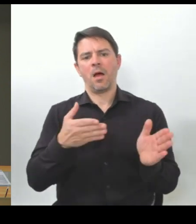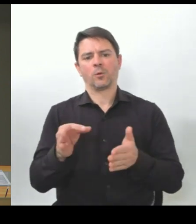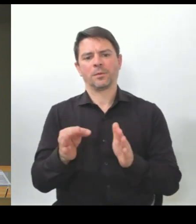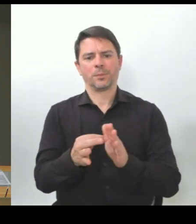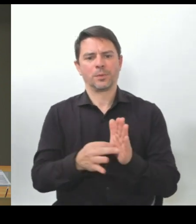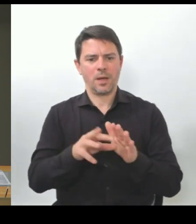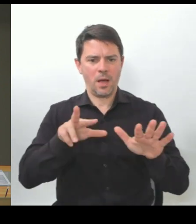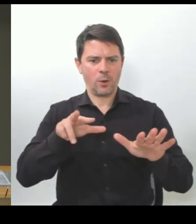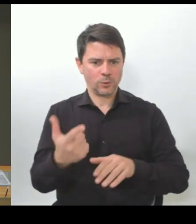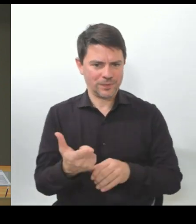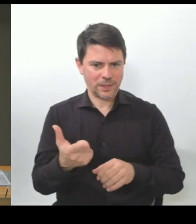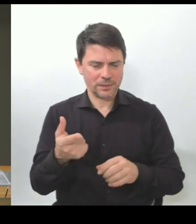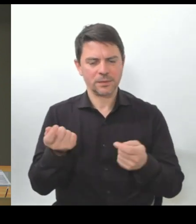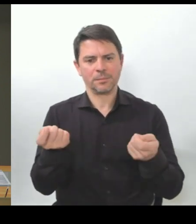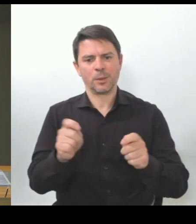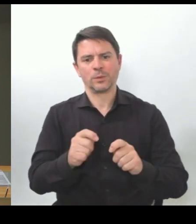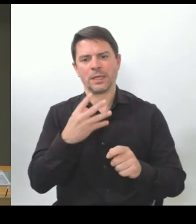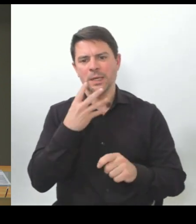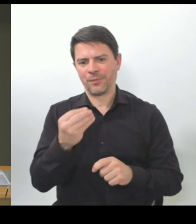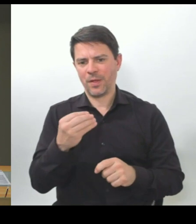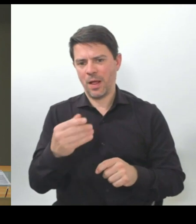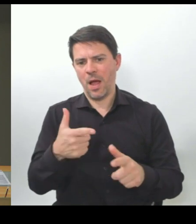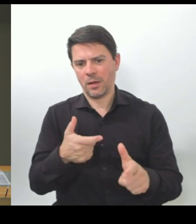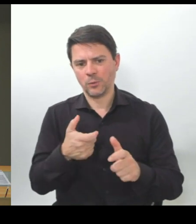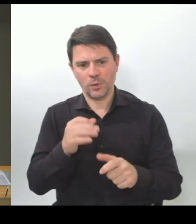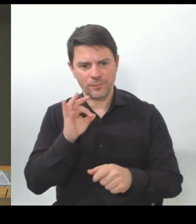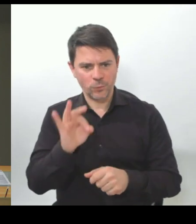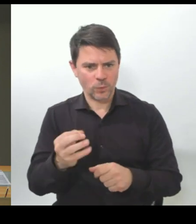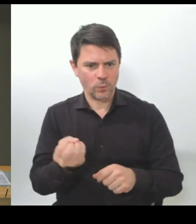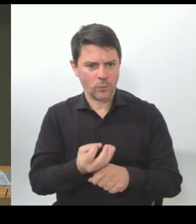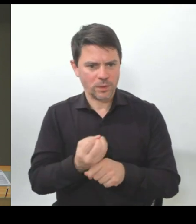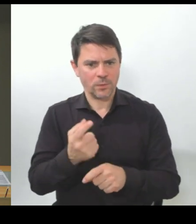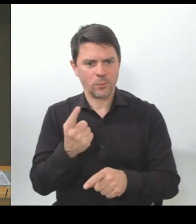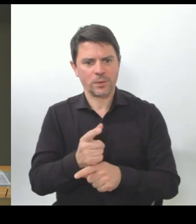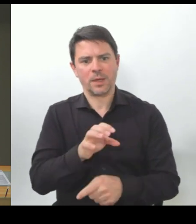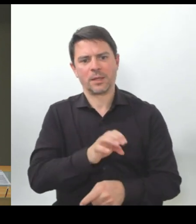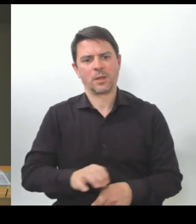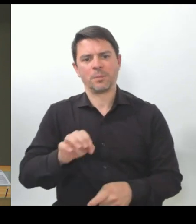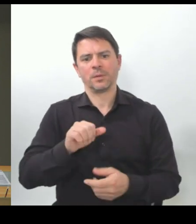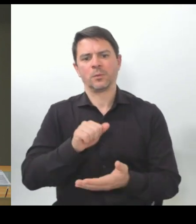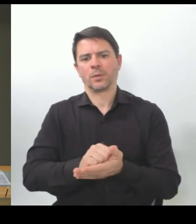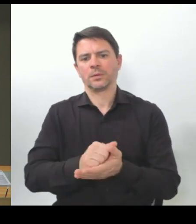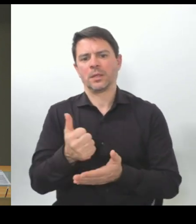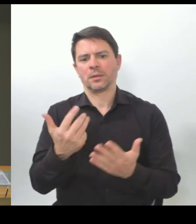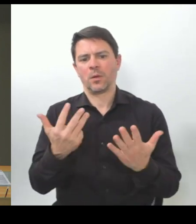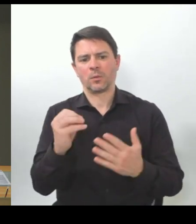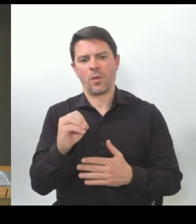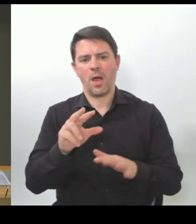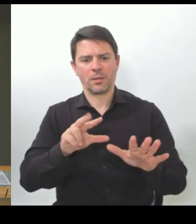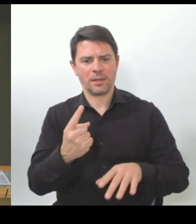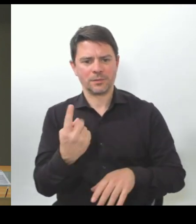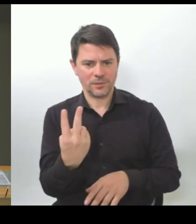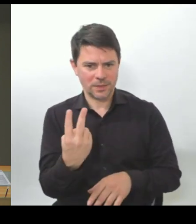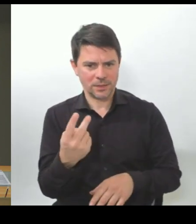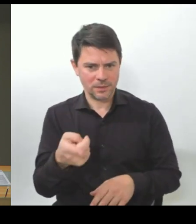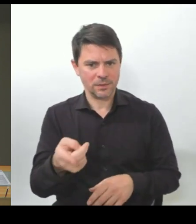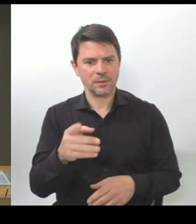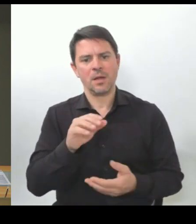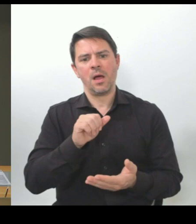Antrag der Fraktion der SPD, der Fraktion Bündnis 90/Die Grünen und der Fraktion Die Linke Drucksache 1907401 "Bibliotheks Gesetz für